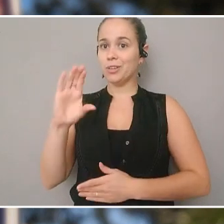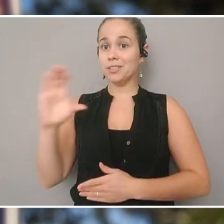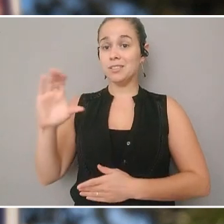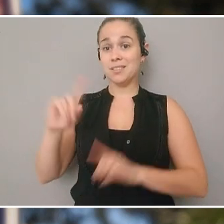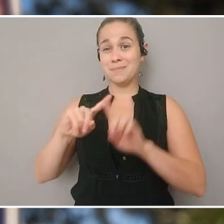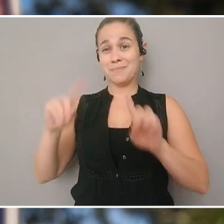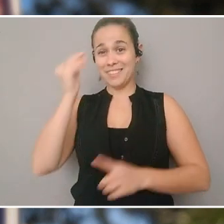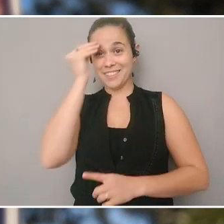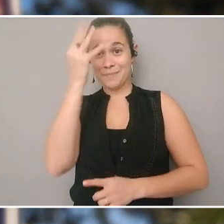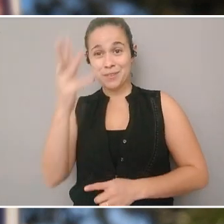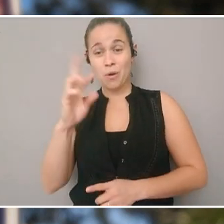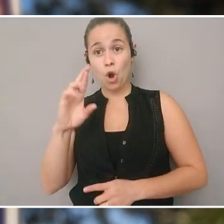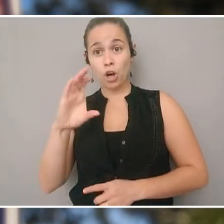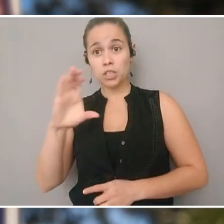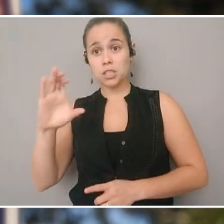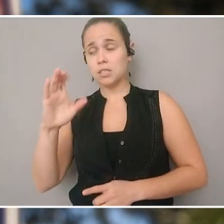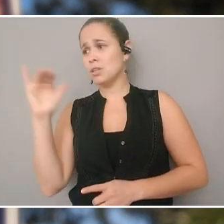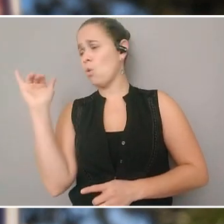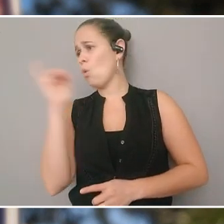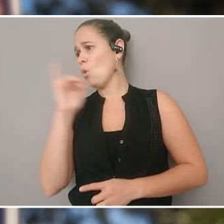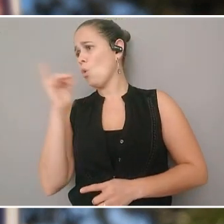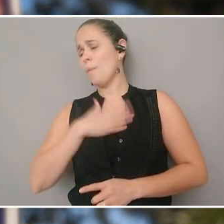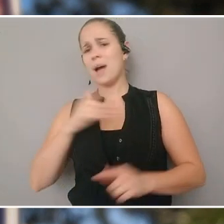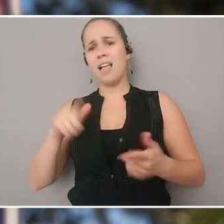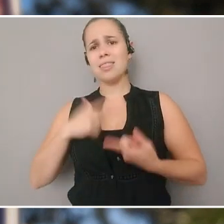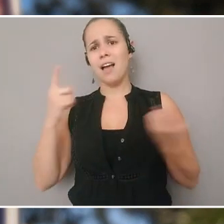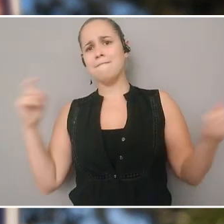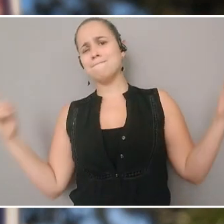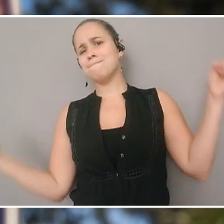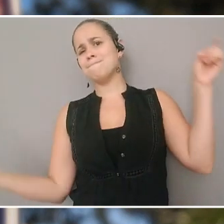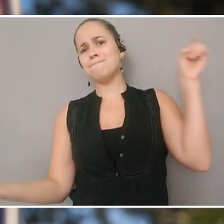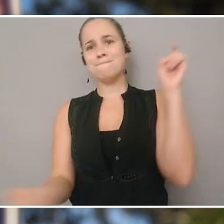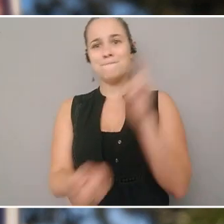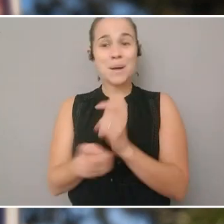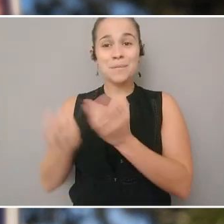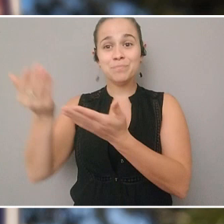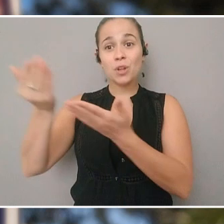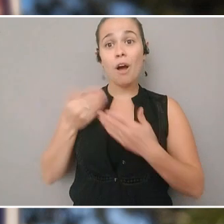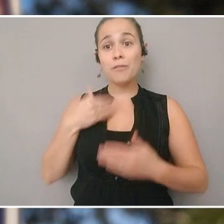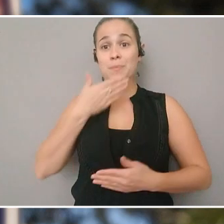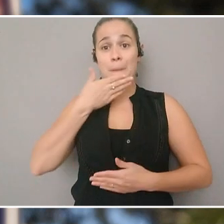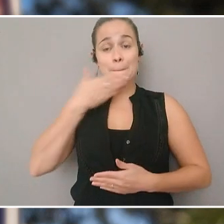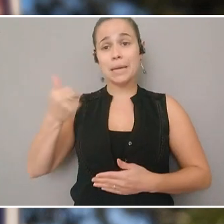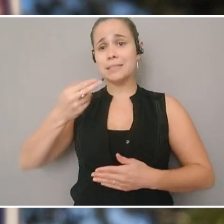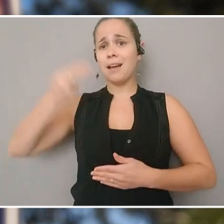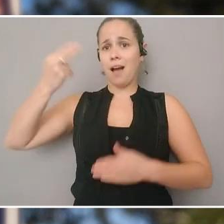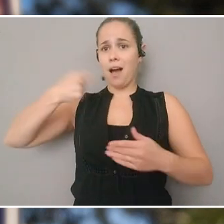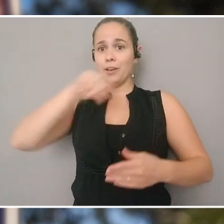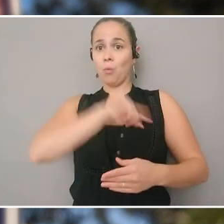en RCC ha cambiado completamente mi vida y me ha ofrecido la mejor educación de alta